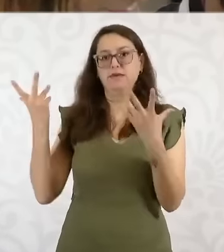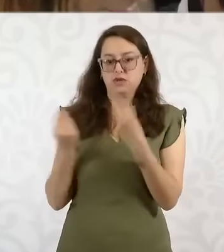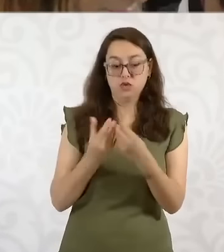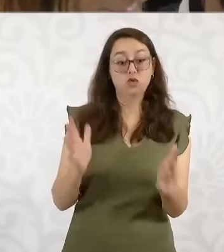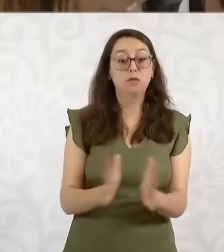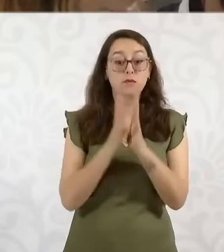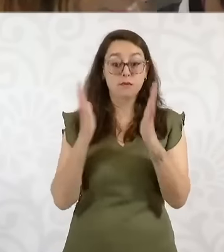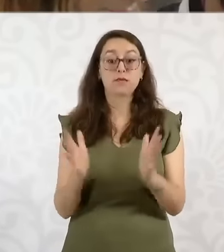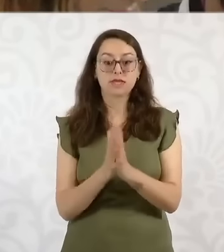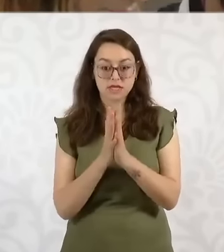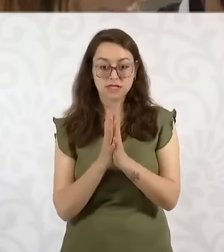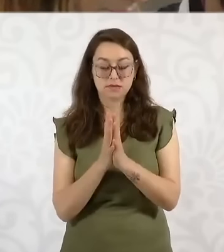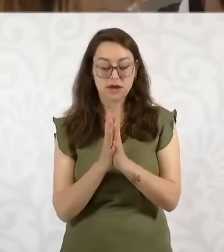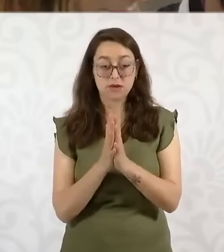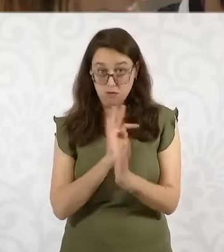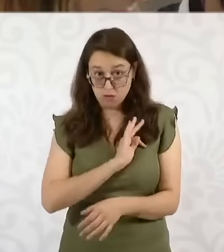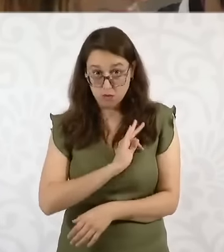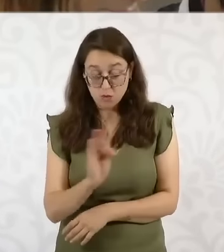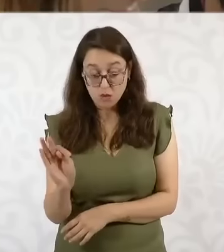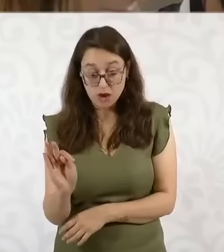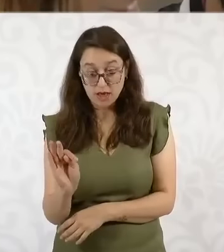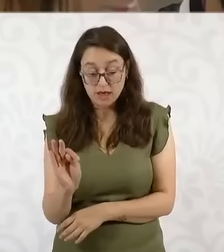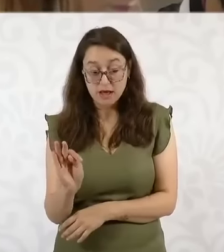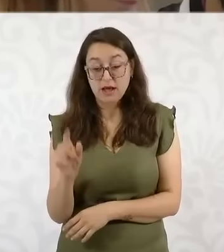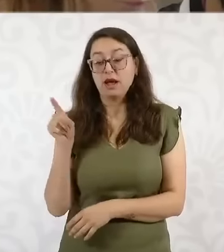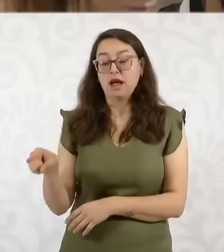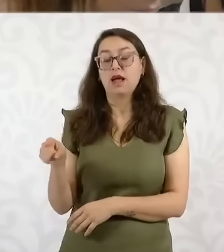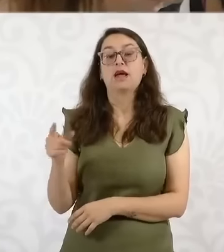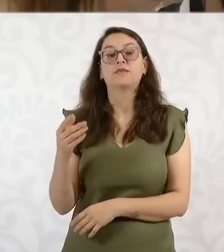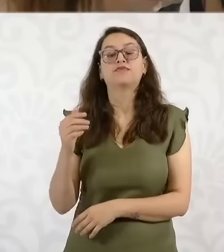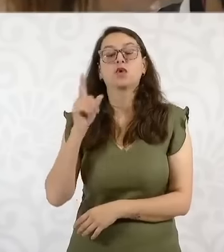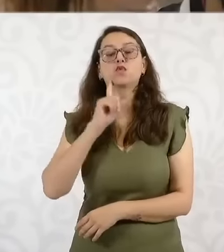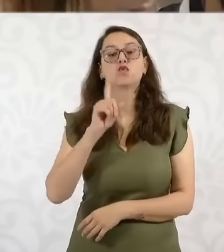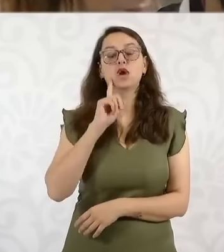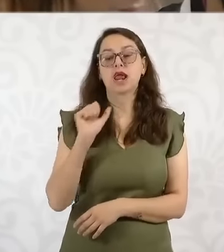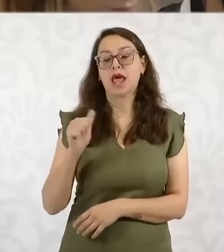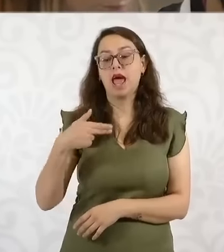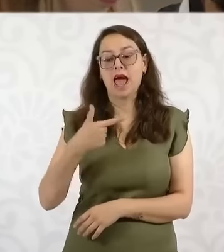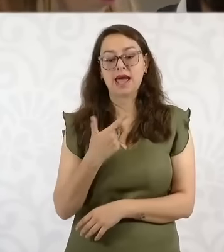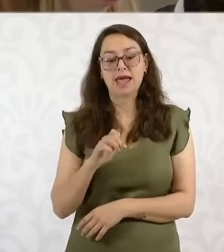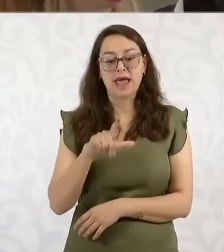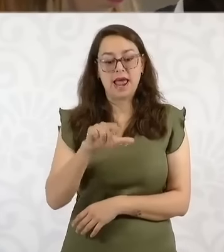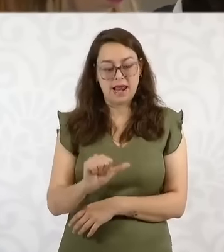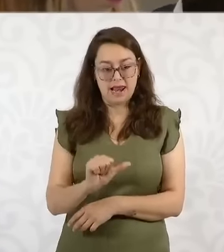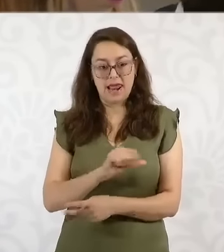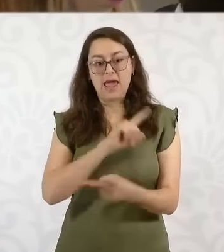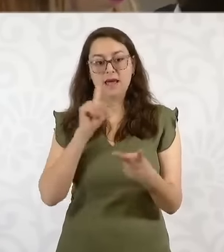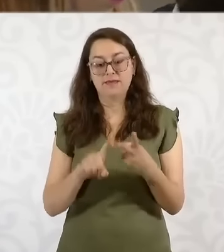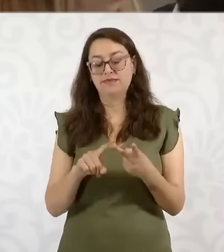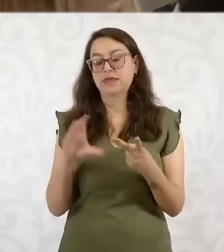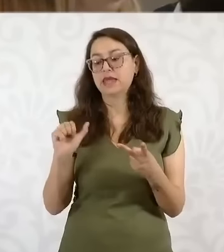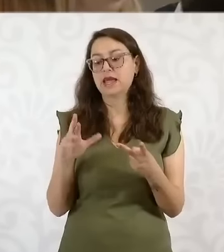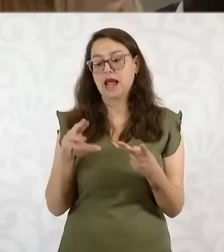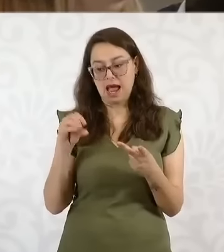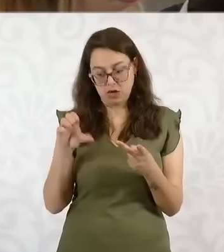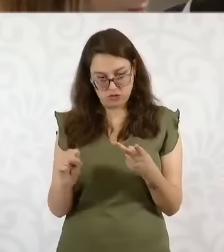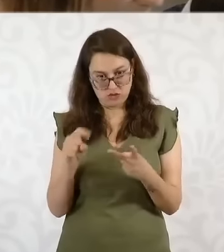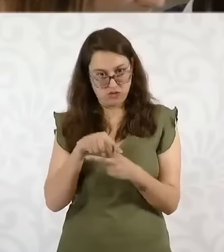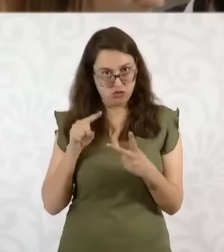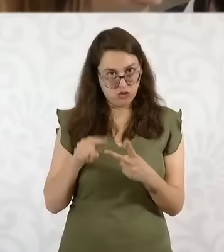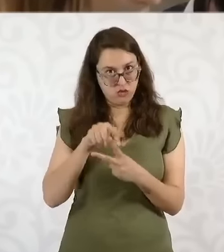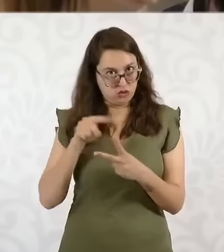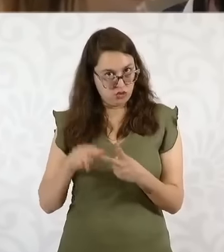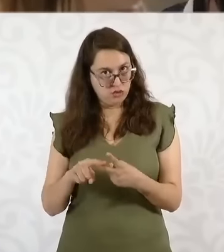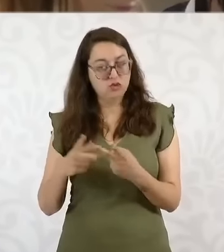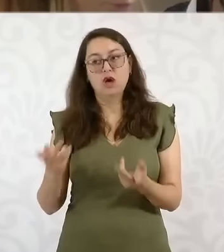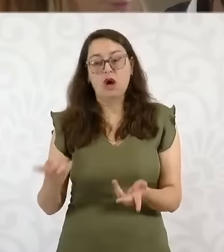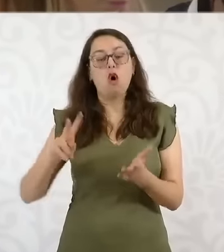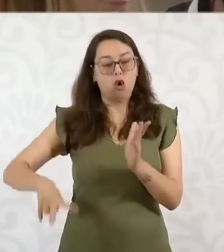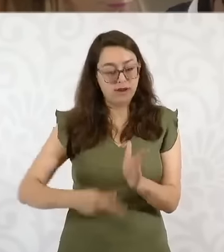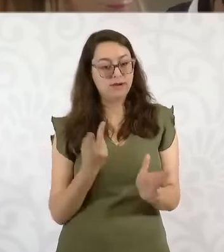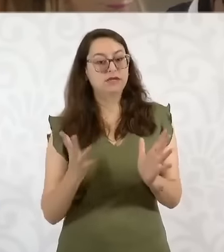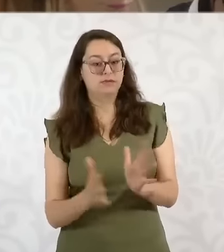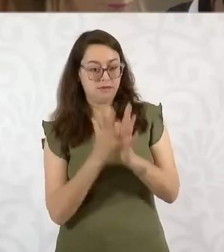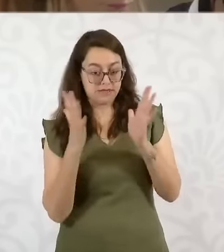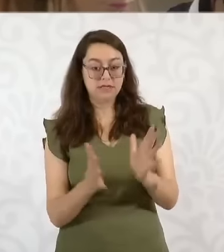en este caso la abojada y fiscal Ángela Huitrago y Carlos Beristin. Eh, ellos recibieron una llamada.